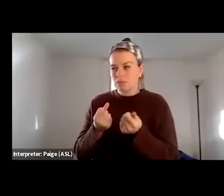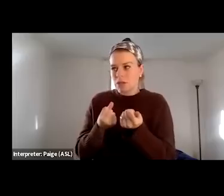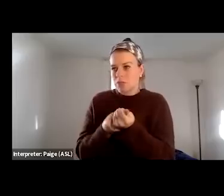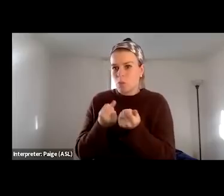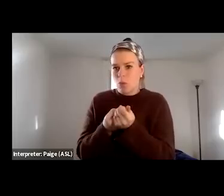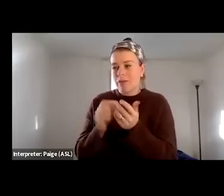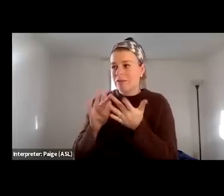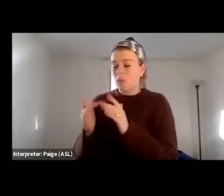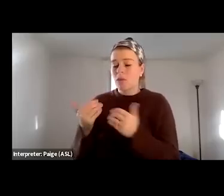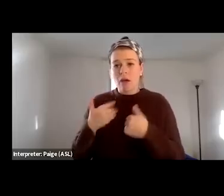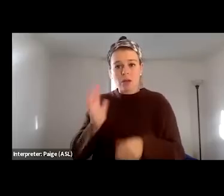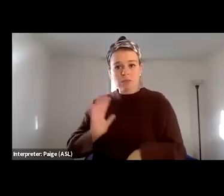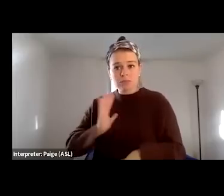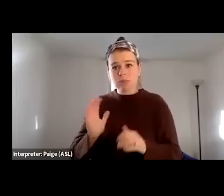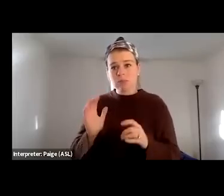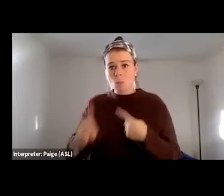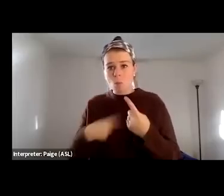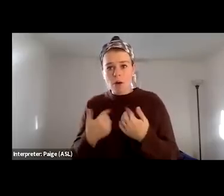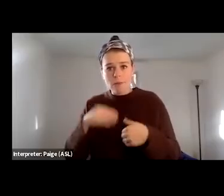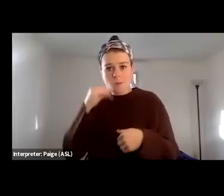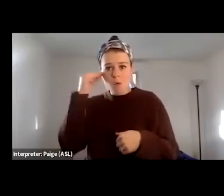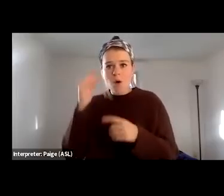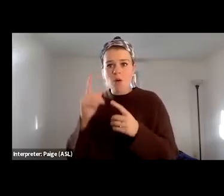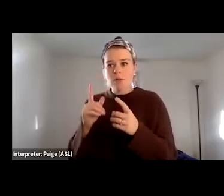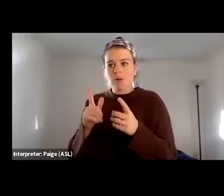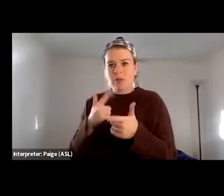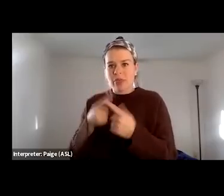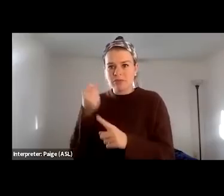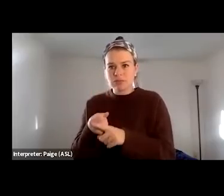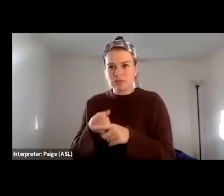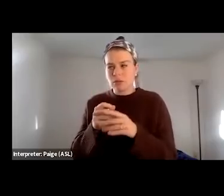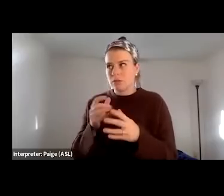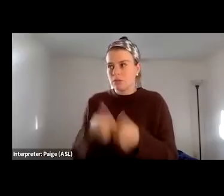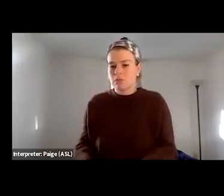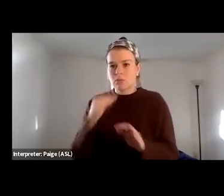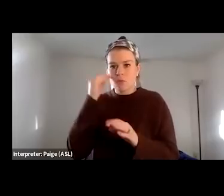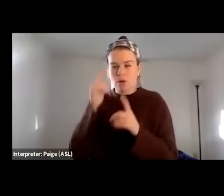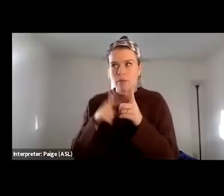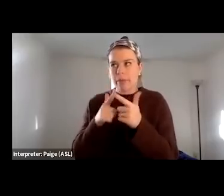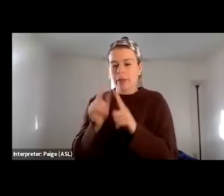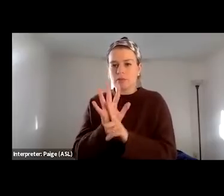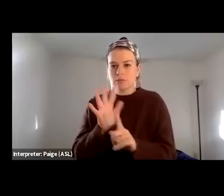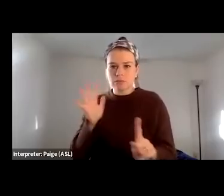que tenían antes de quedarse sin hogar. Al mismo tiempo, también hay una experiencia que ocurre cuando las personas salen del sinhogarismo,